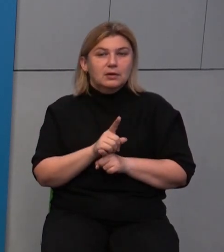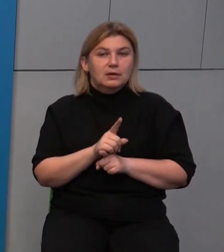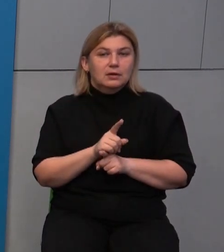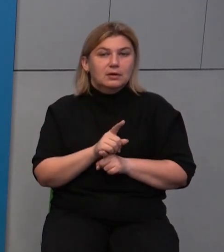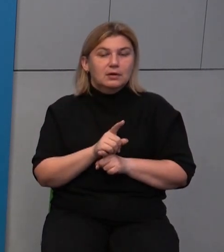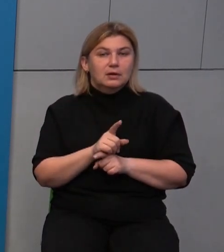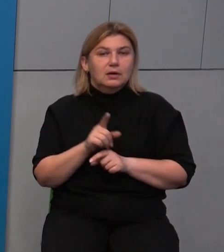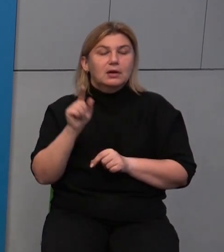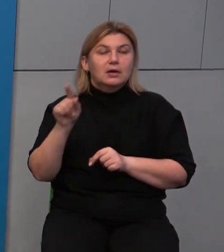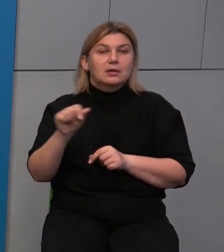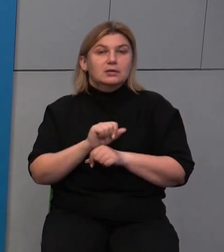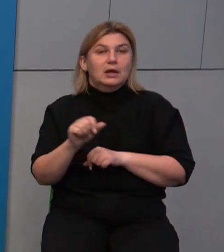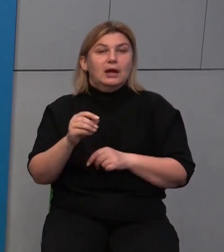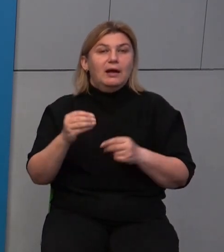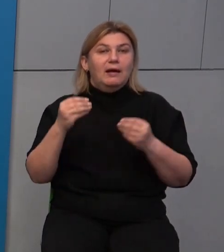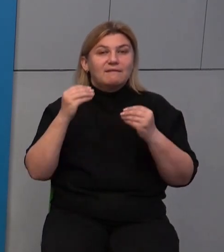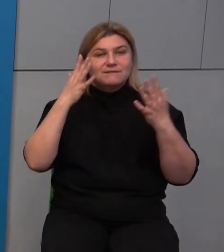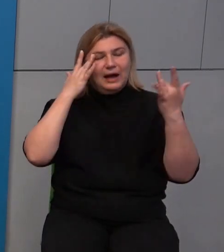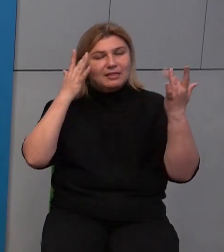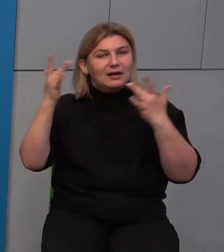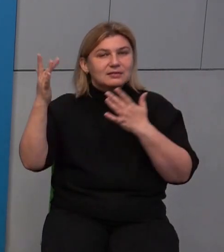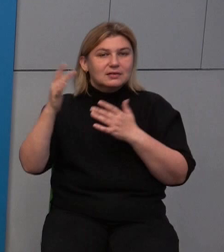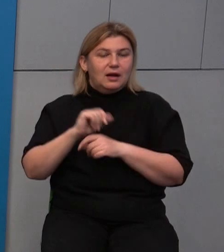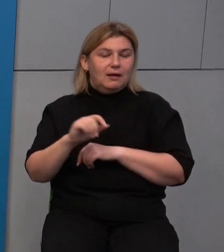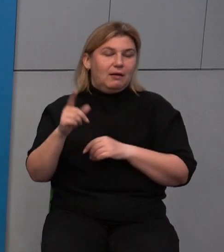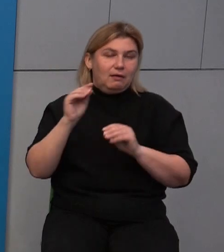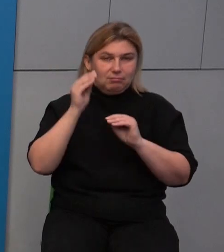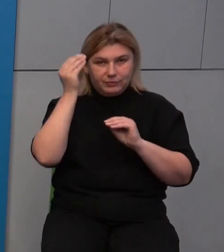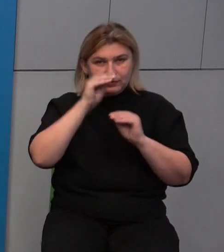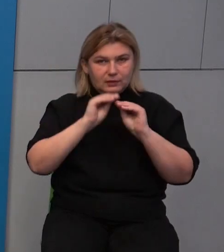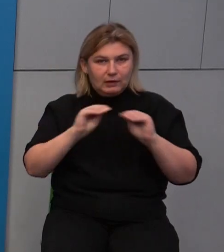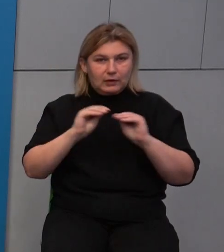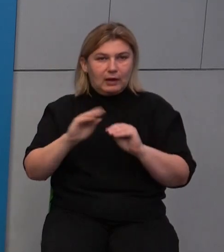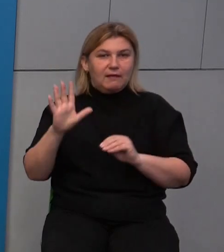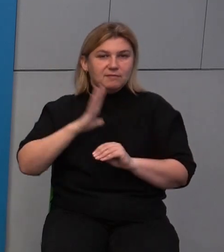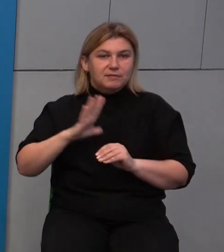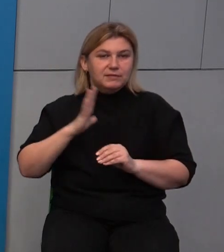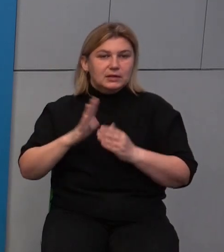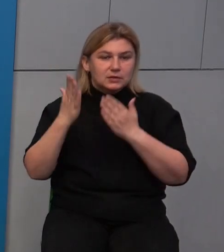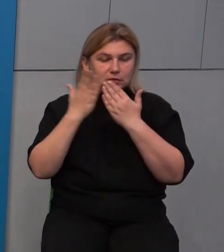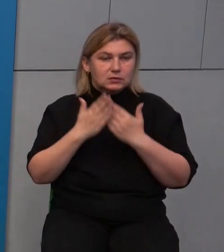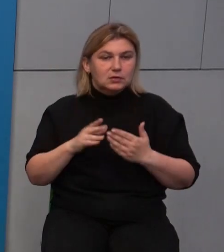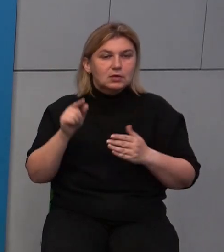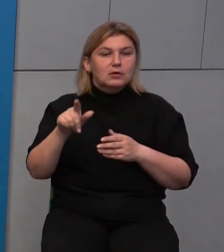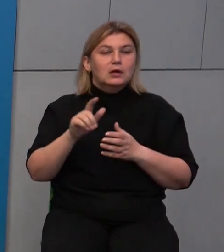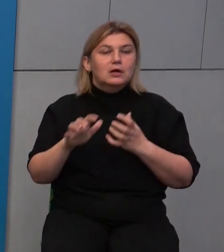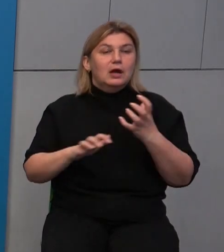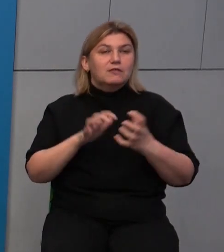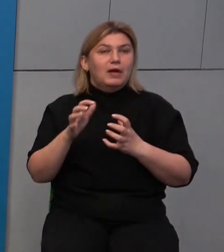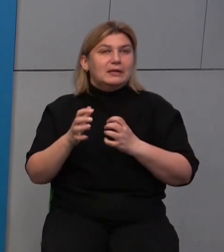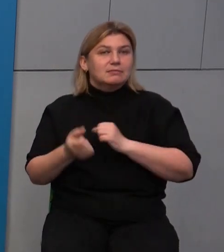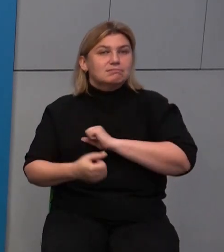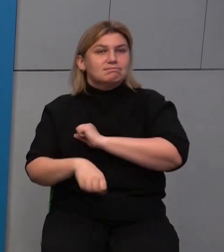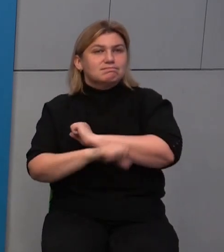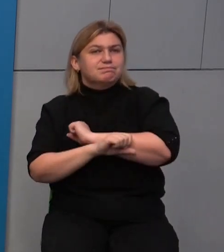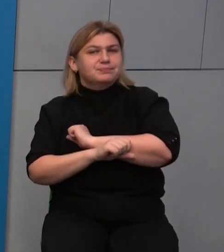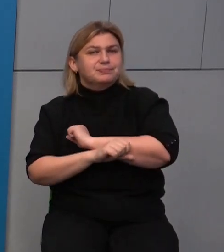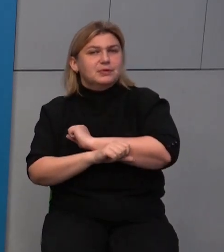No, temu służy fantastyka naukowa i dlatego warto ją czytać, że to są światy alternatywne, które pozwalają nam pomyśleć,